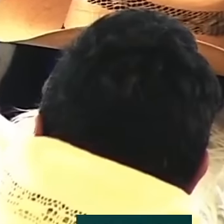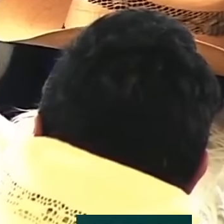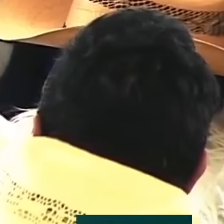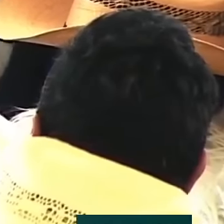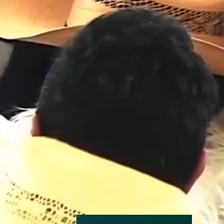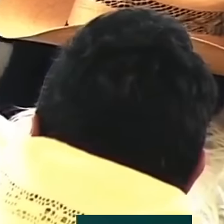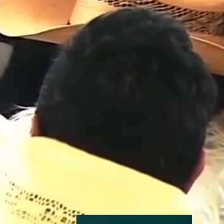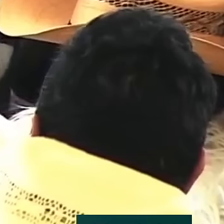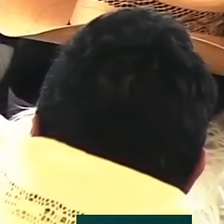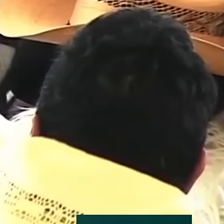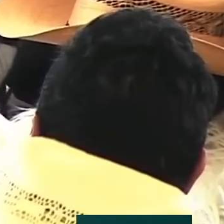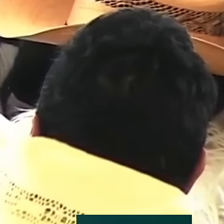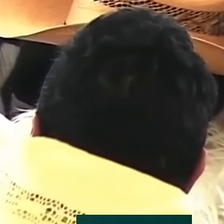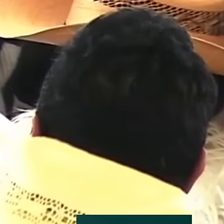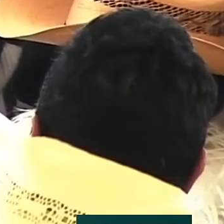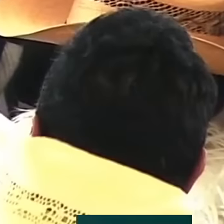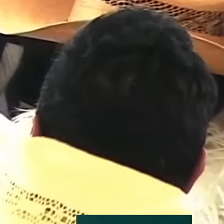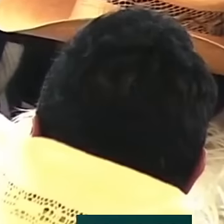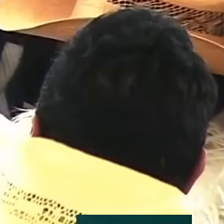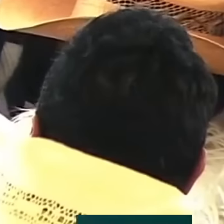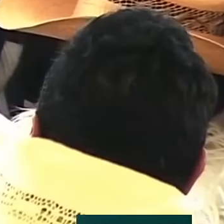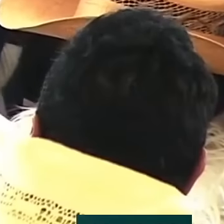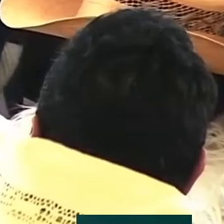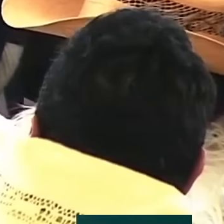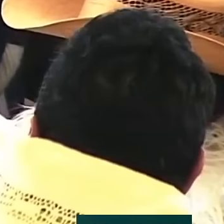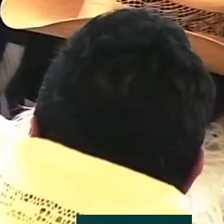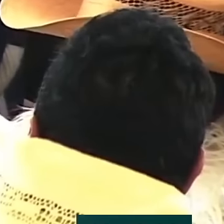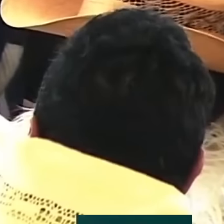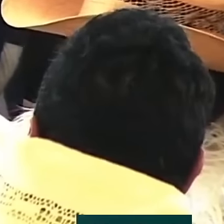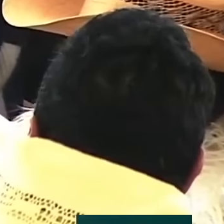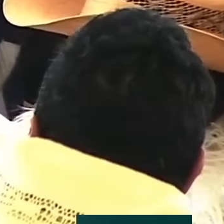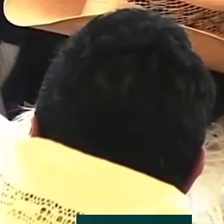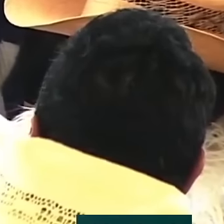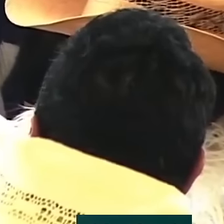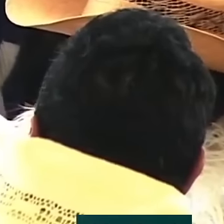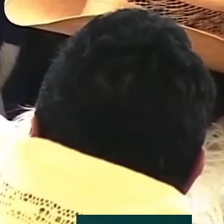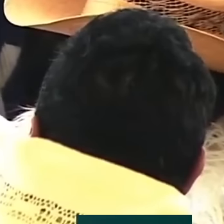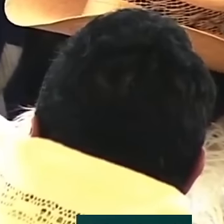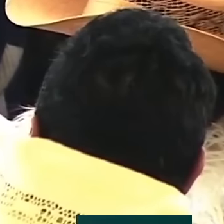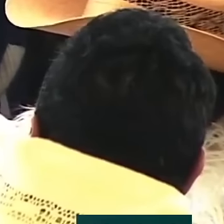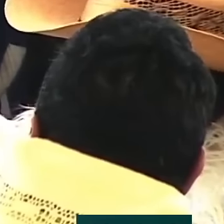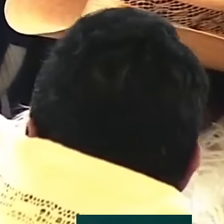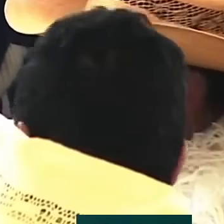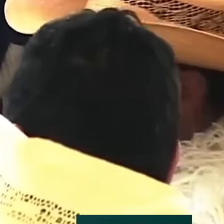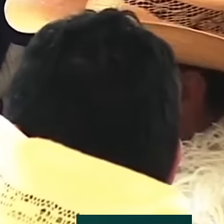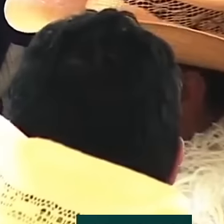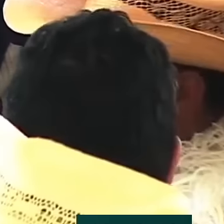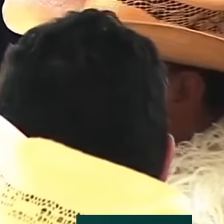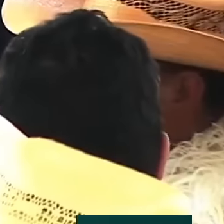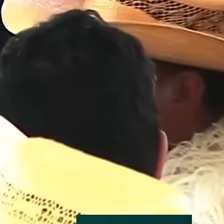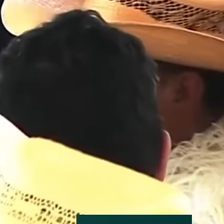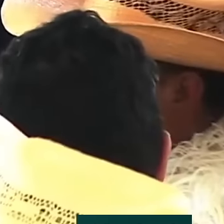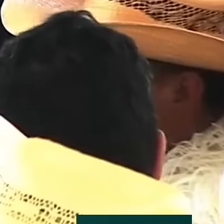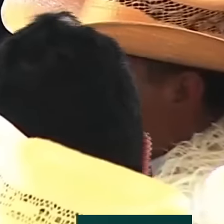ahorita